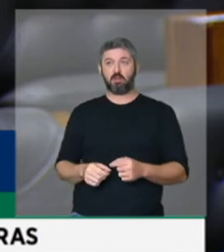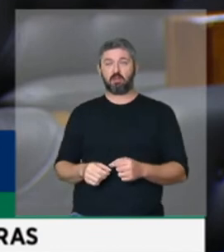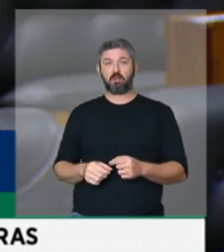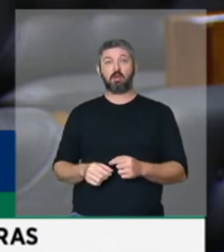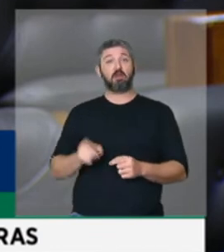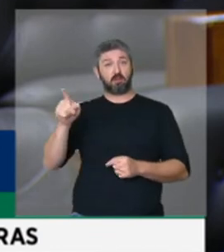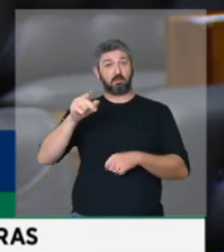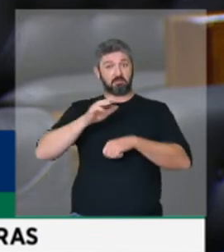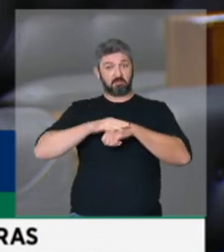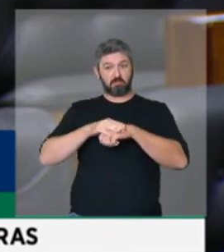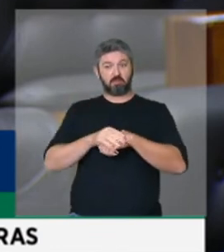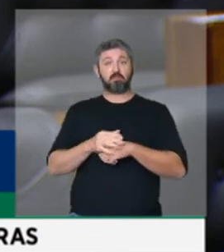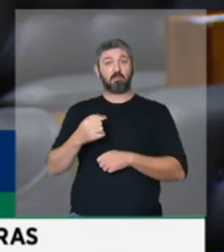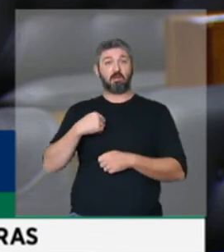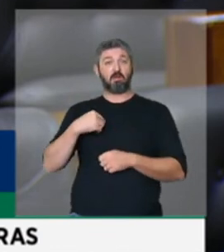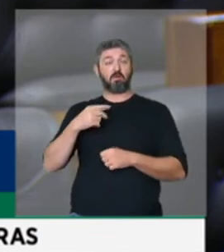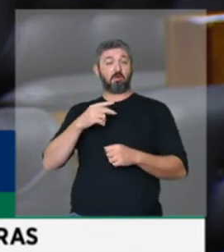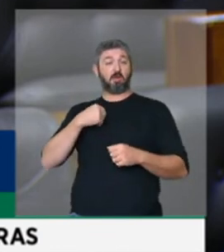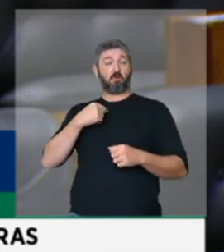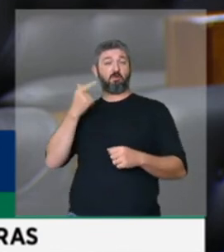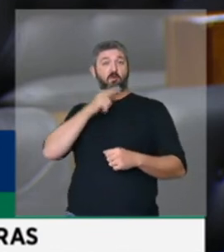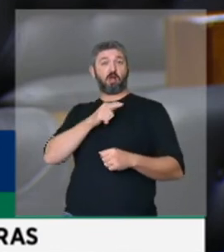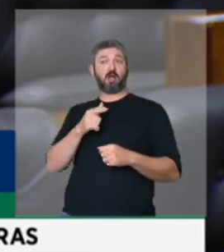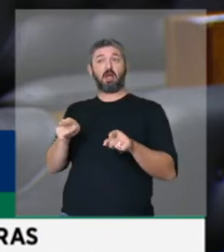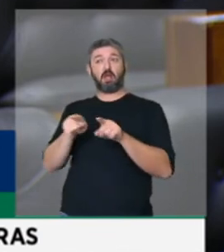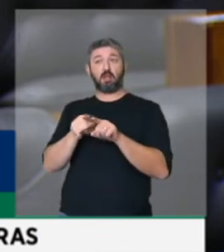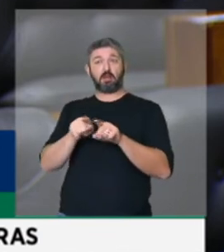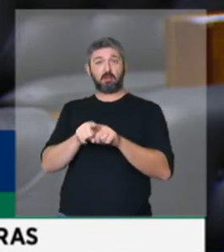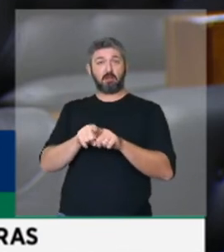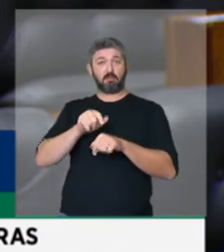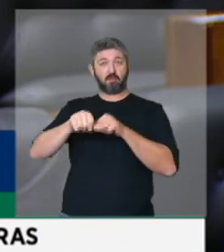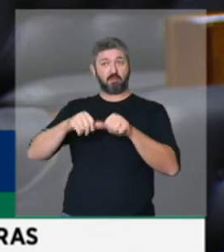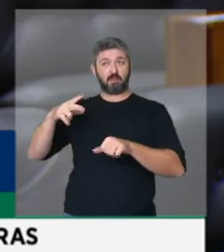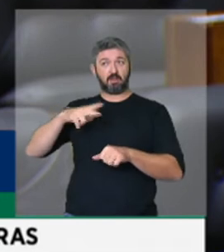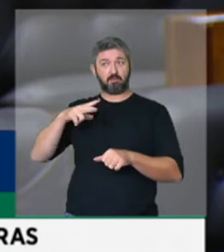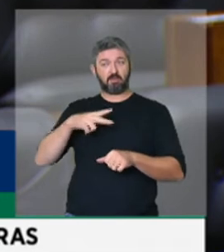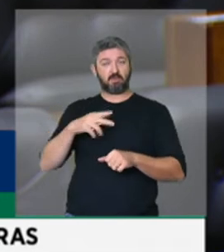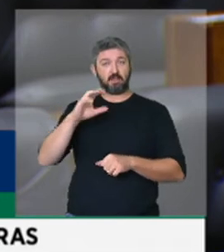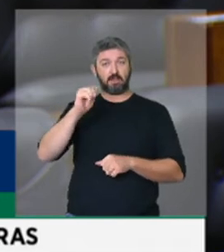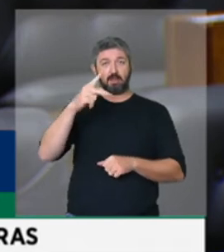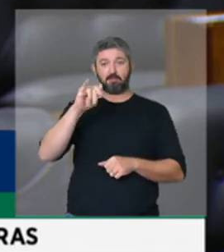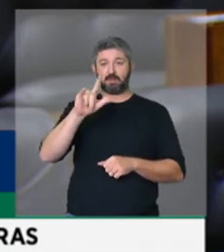DECLARAÇÃO DE QUE TEM AÇÕES DA ELETROBRAS E DE QUE MAIS DO QUE ISSO, DE QUE ELE, PESSOALMENTE, FALOU AQUI... NO